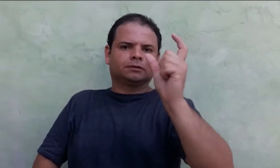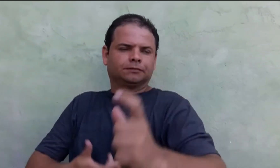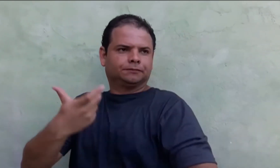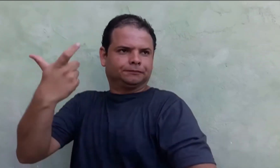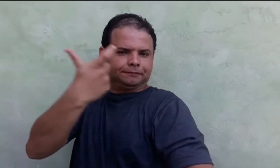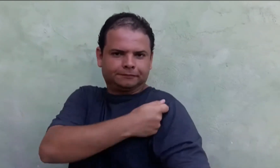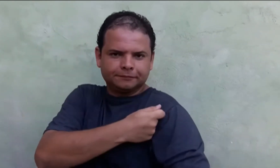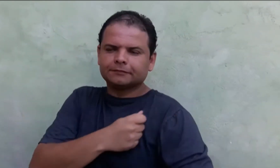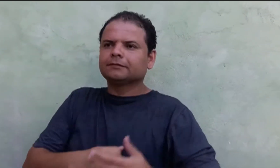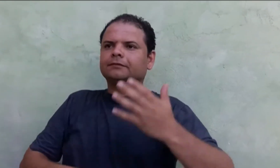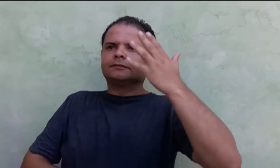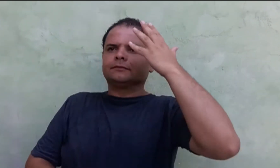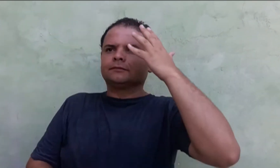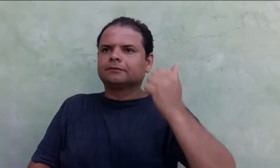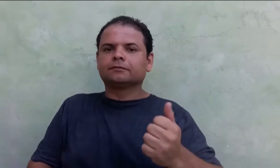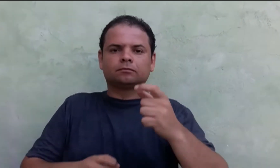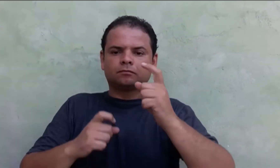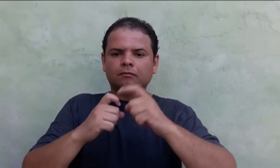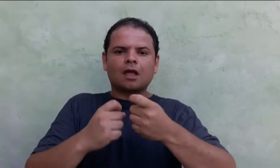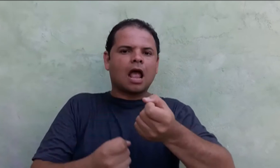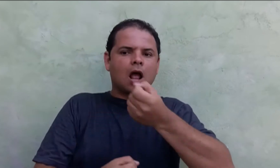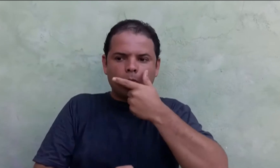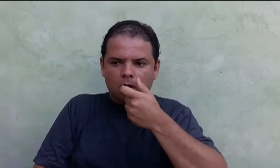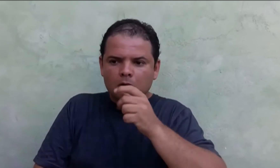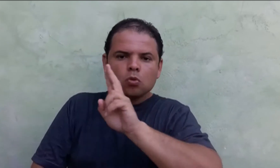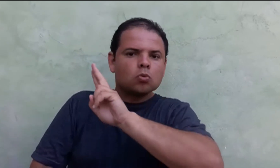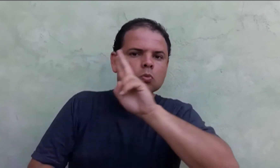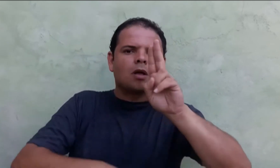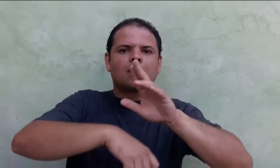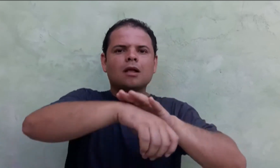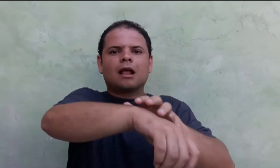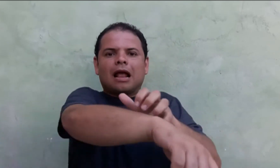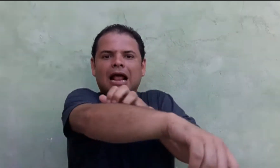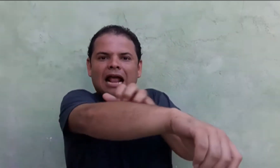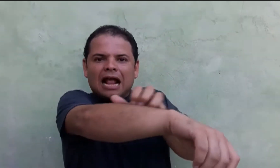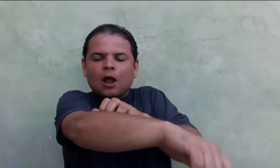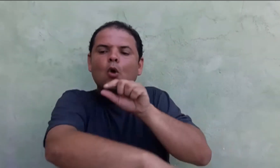como por exemplo: Ampola, injeção, remédios, alergia, quais sintomas,